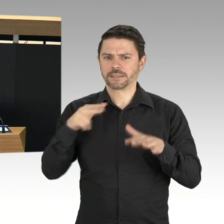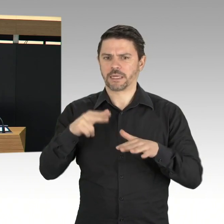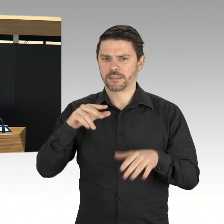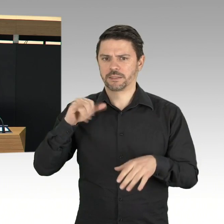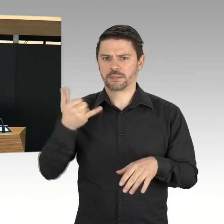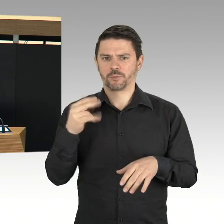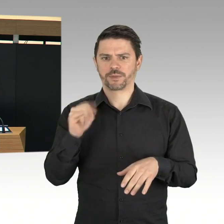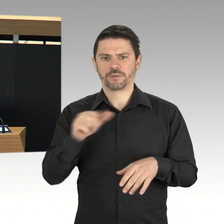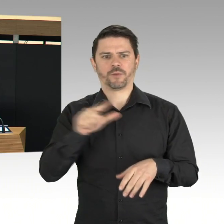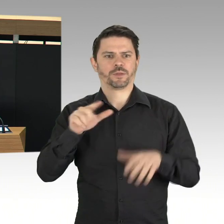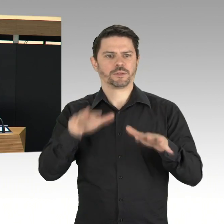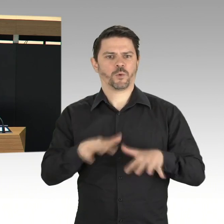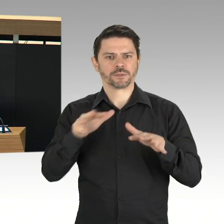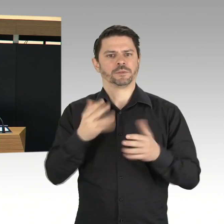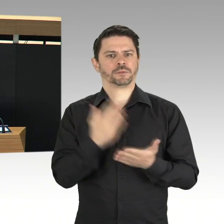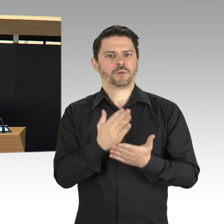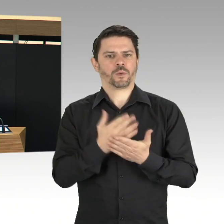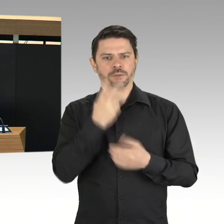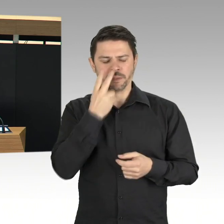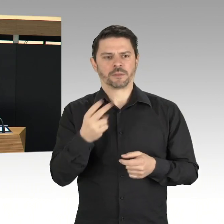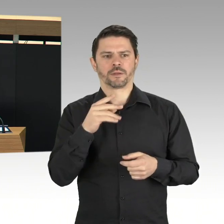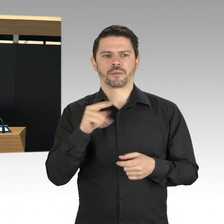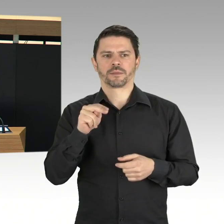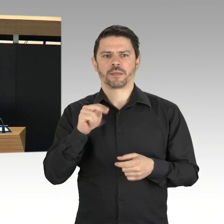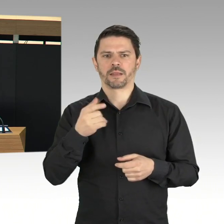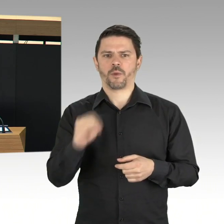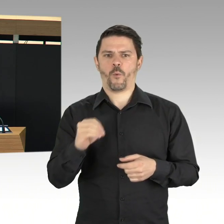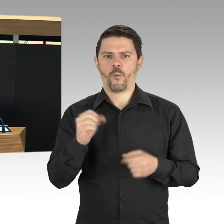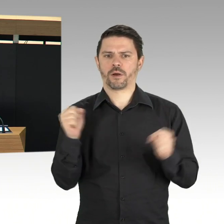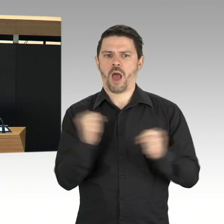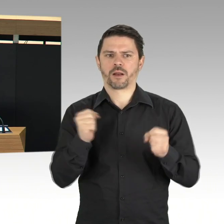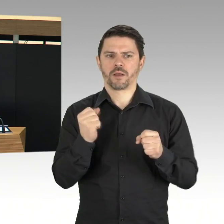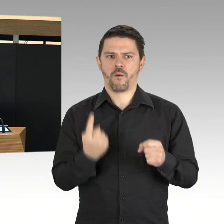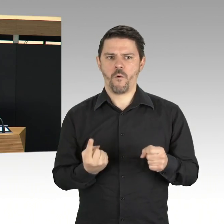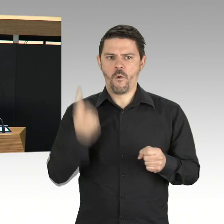Die Mietobergrenze richtet sich nach Baujahr und Ausstattung der Wohnung und liegt für normal ausgestattete Wohnungen